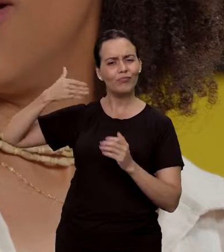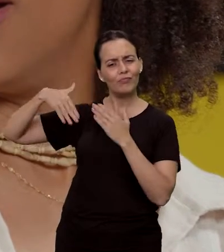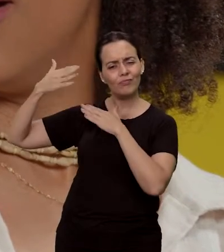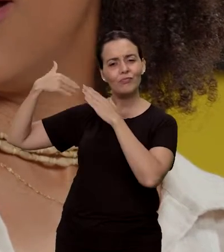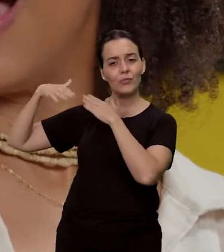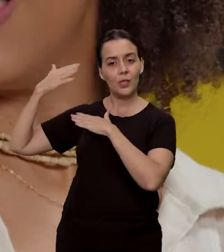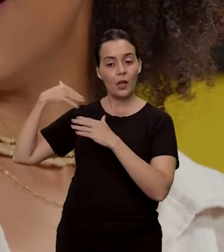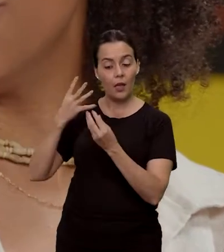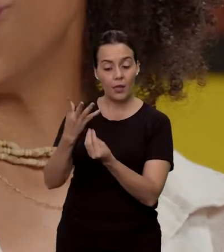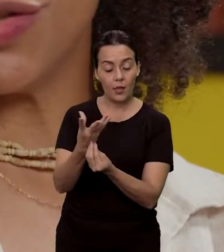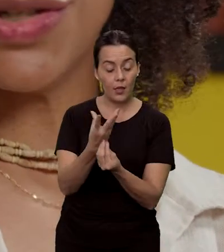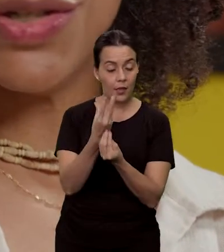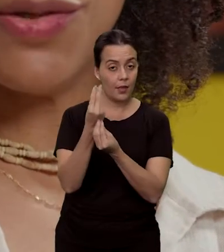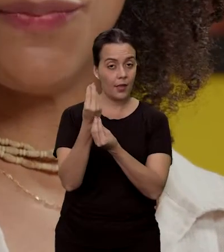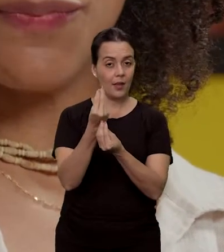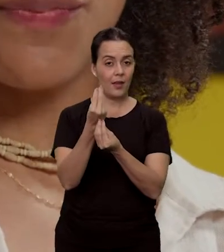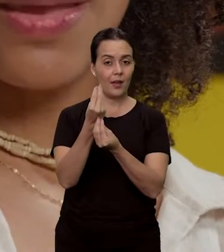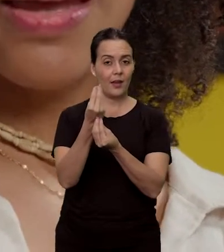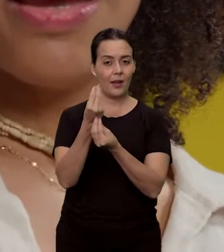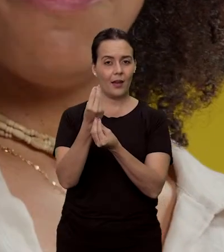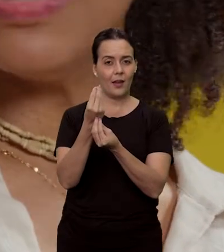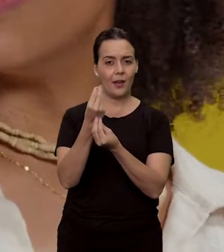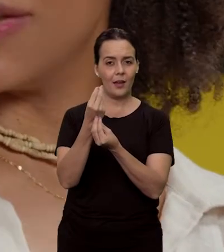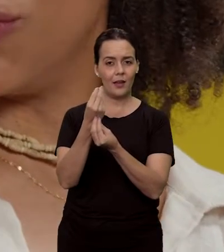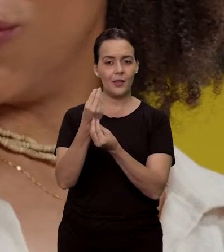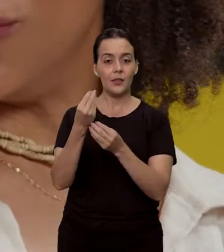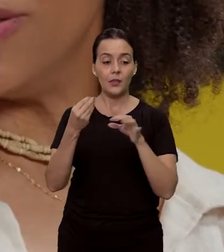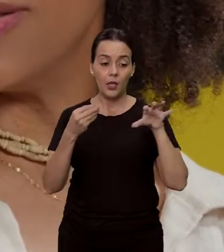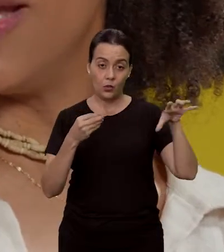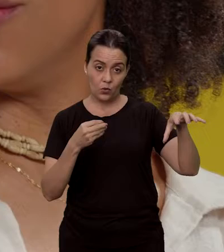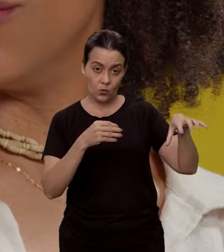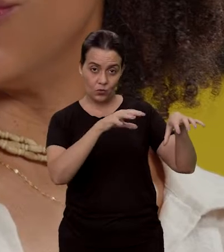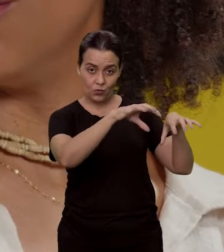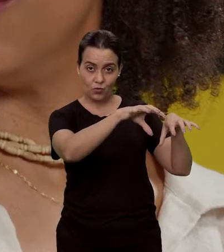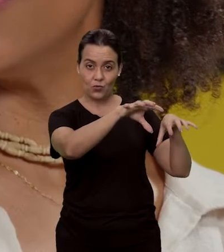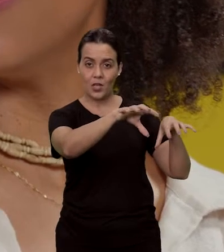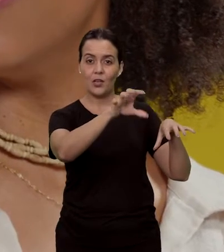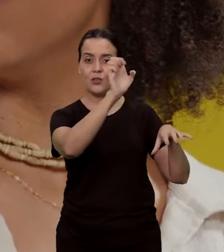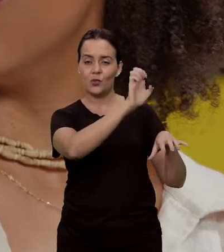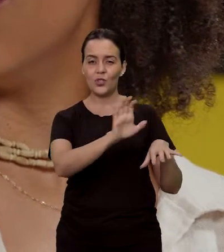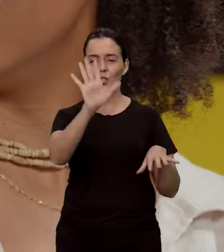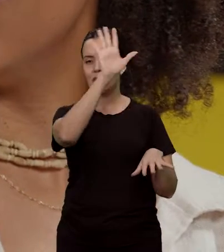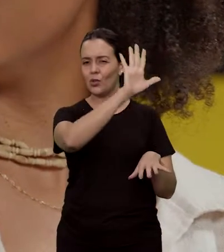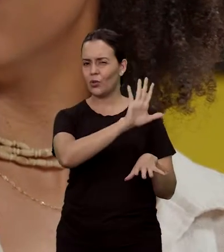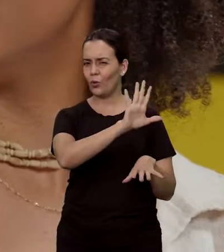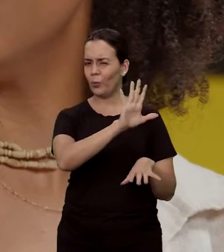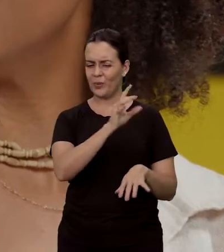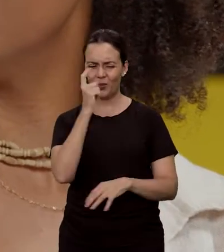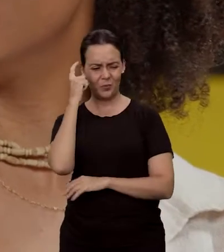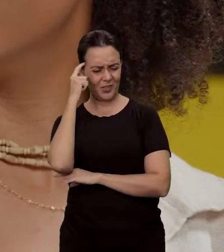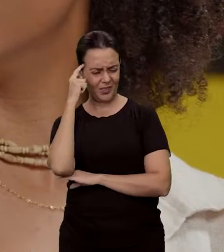a arte vinda das colônias, os europeus entenderam como muito primitivo,